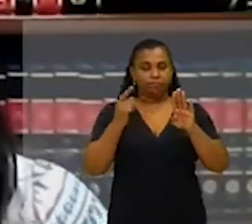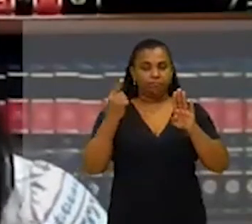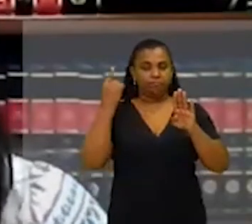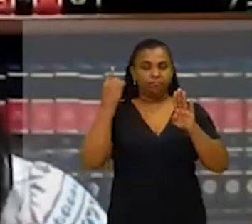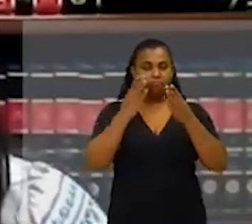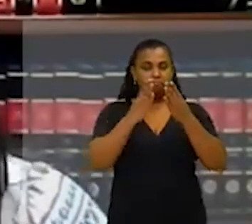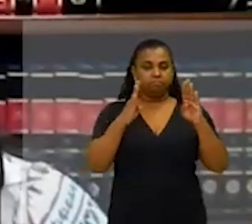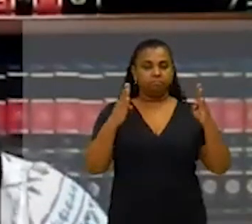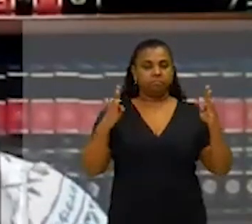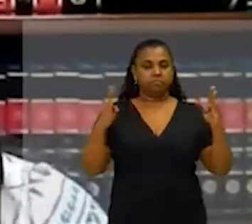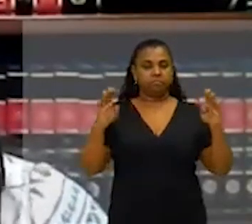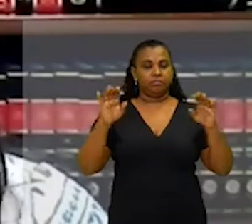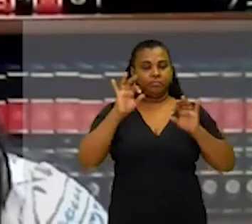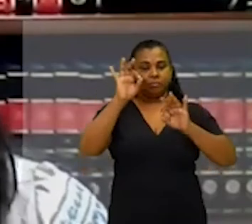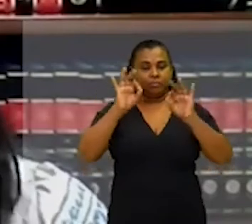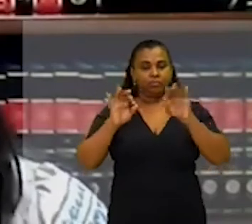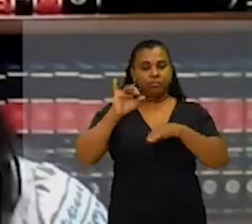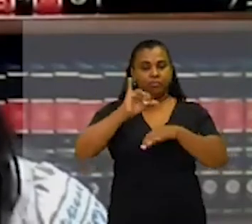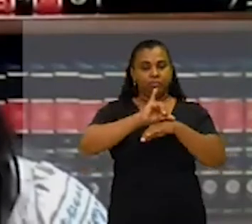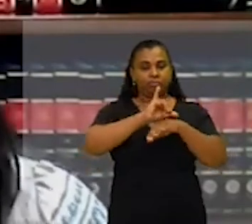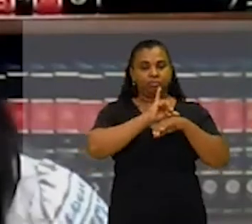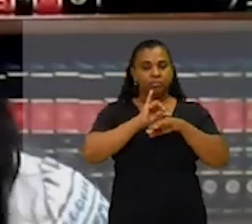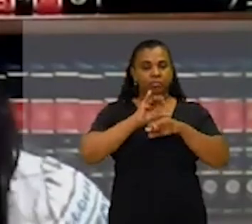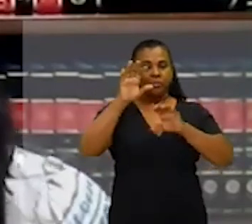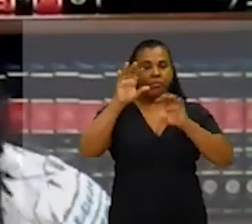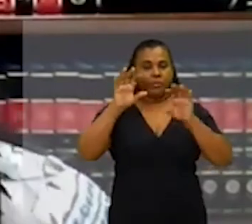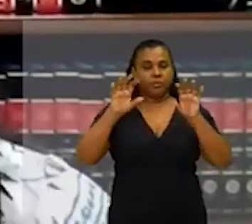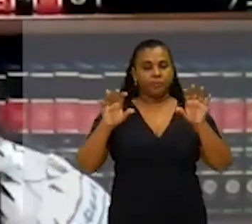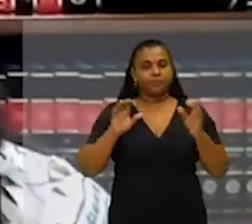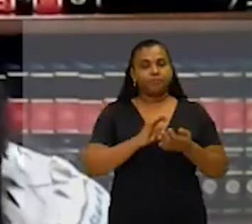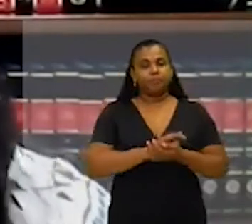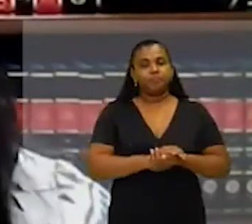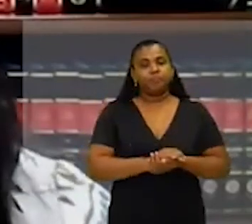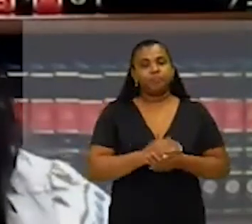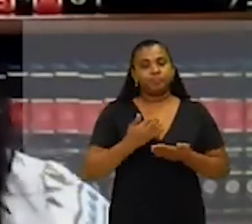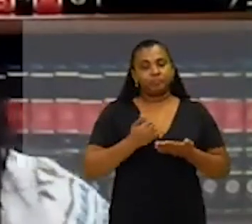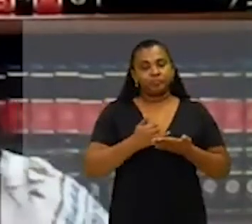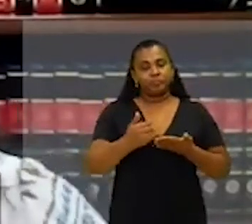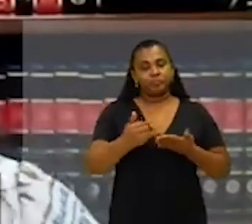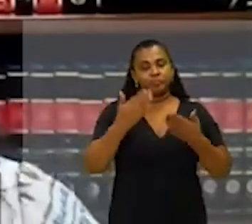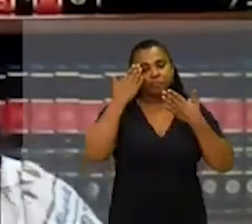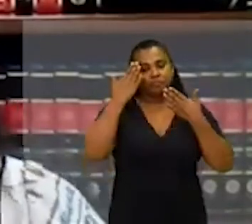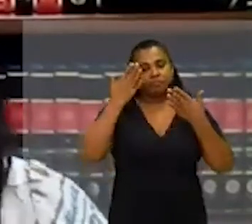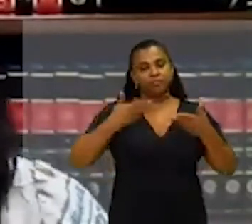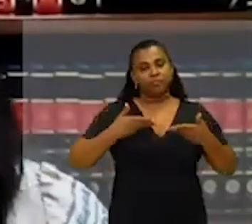alguns enfeites de decoração e eu pessoalmente Agradeço o convite para participar desse evento